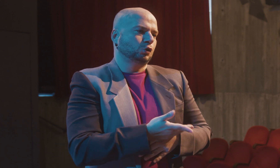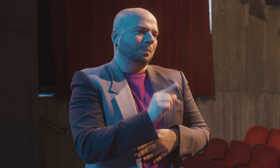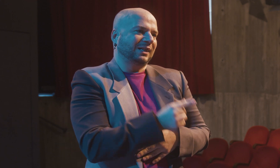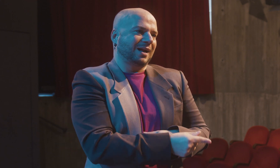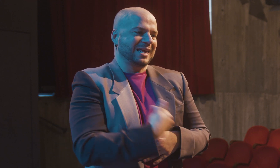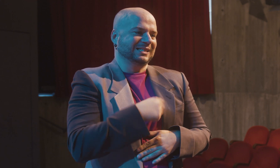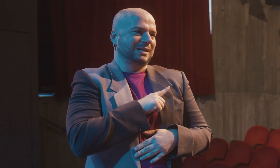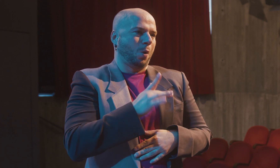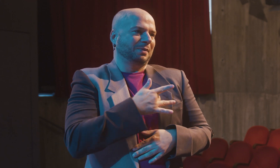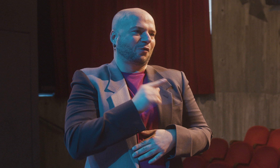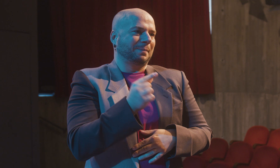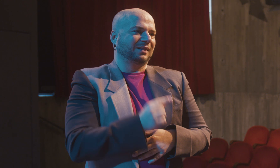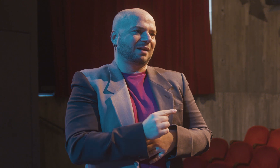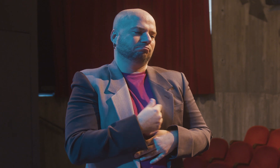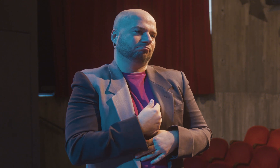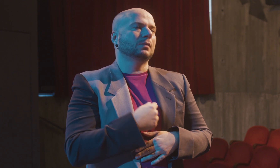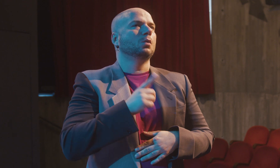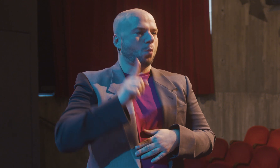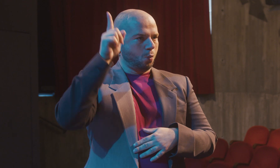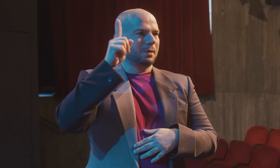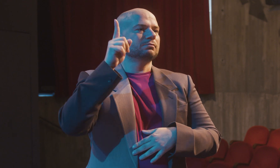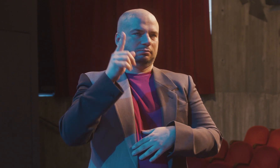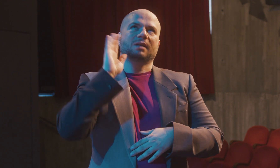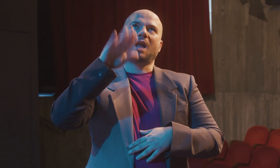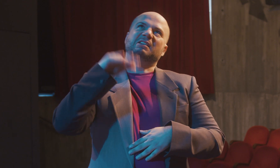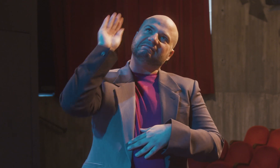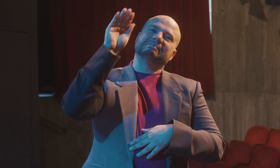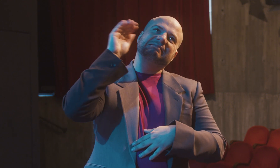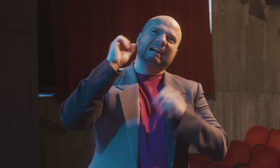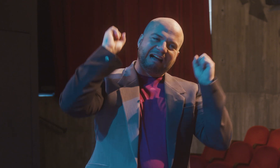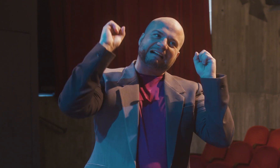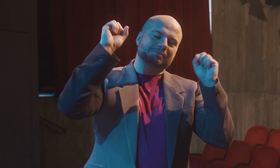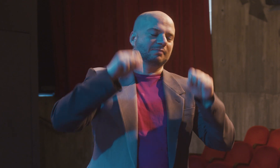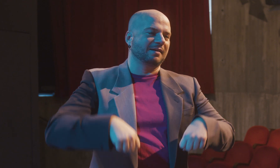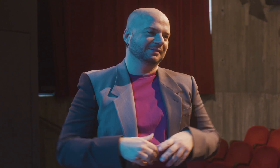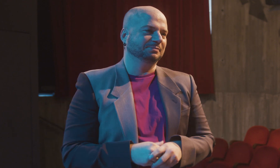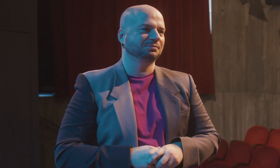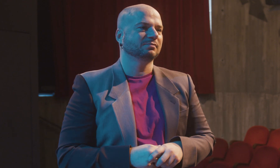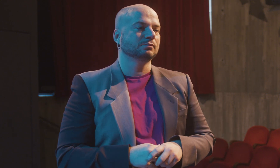Aber nach oben kann man auch immer wieder Radau machen.